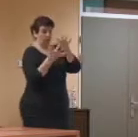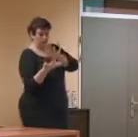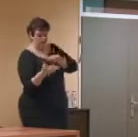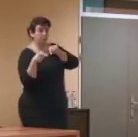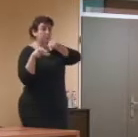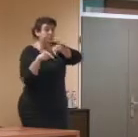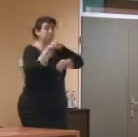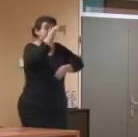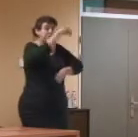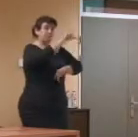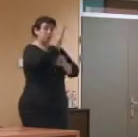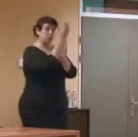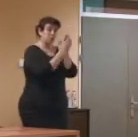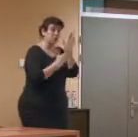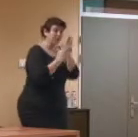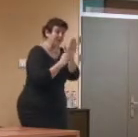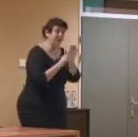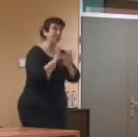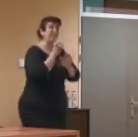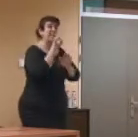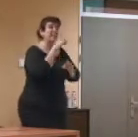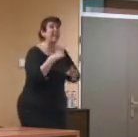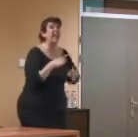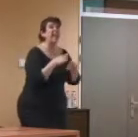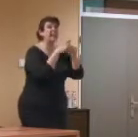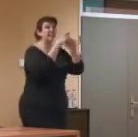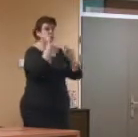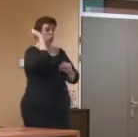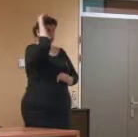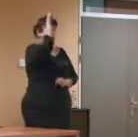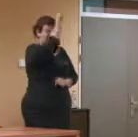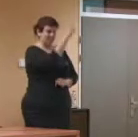nos encontramos 15 ex-miembros del ejecutivo, 15 ex-consejeros imputados